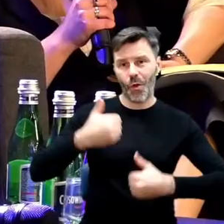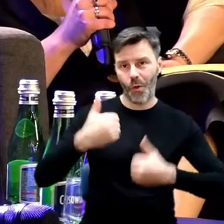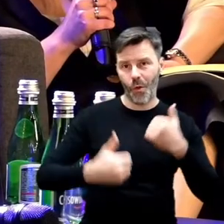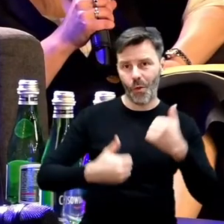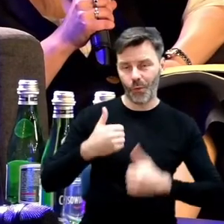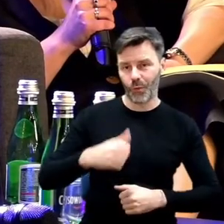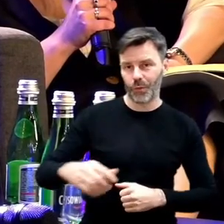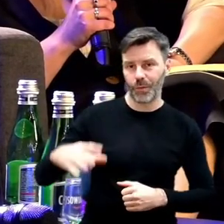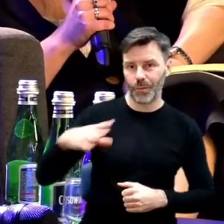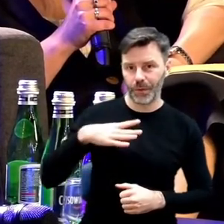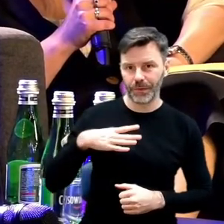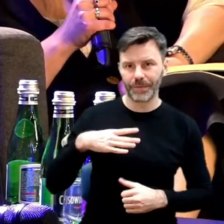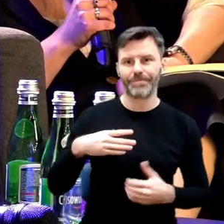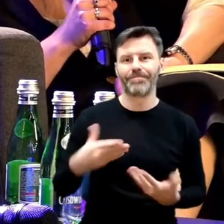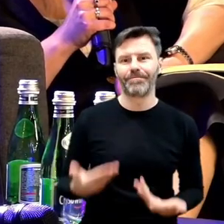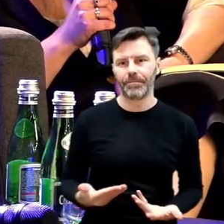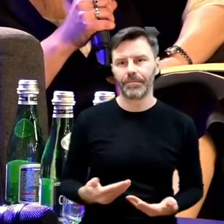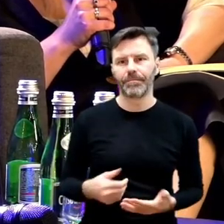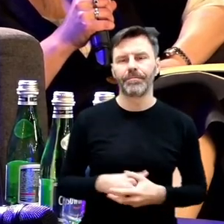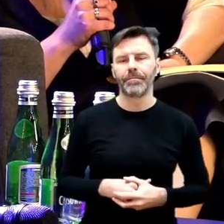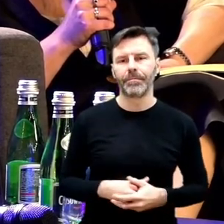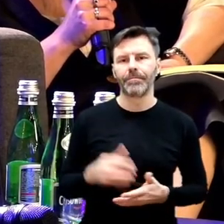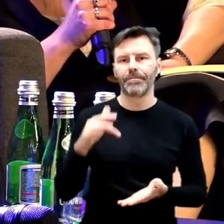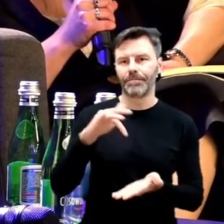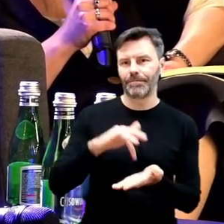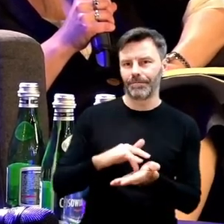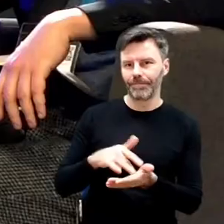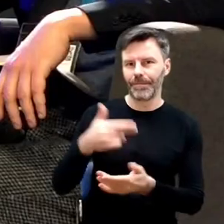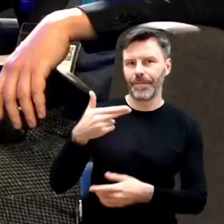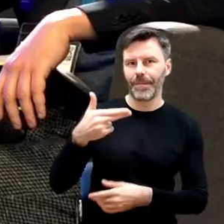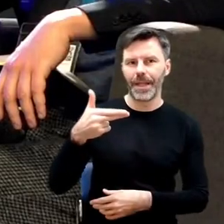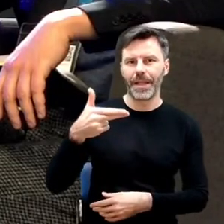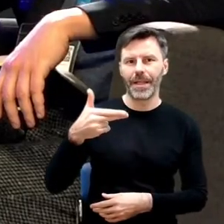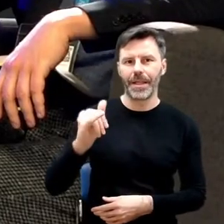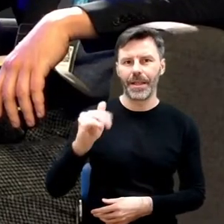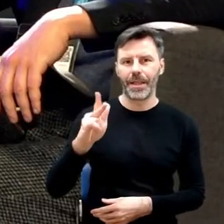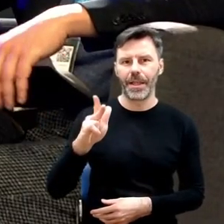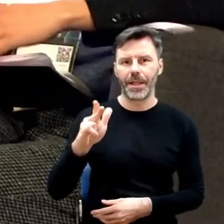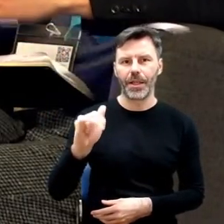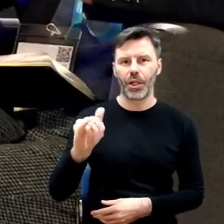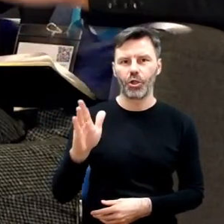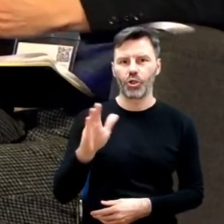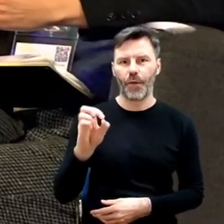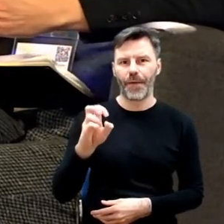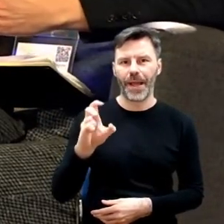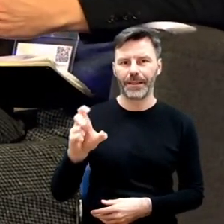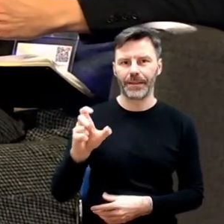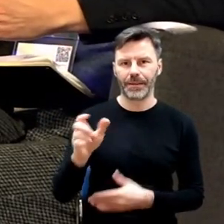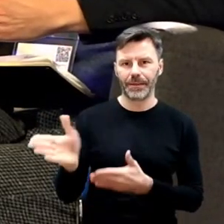Rzeczywiście nowy Nikiszowiec, nominowany był do Misa van der Rohe. ale pytanie o konkrety.